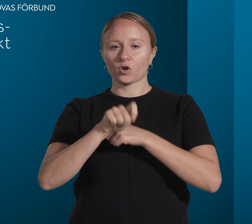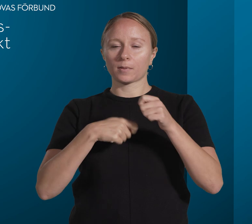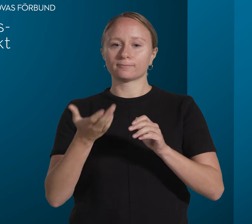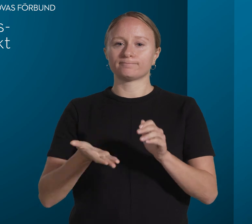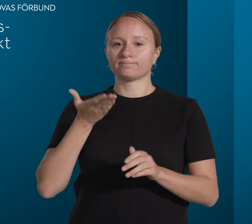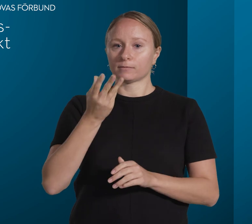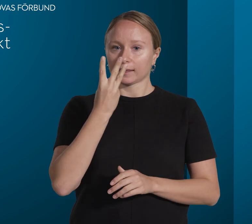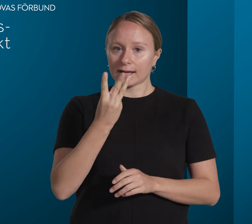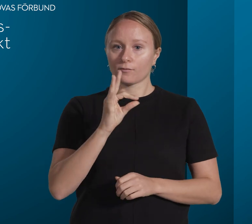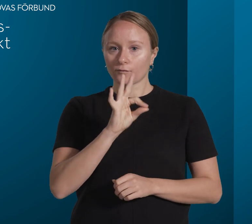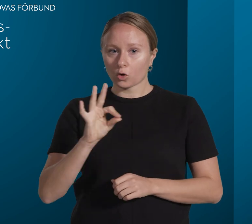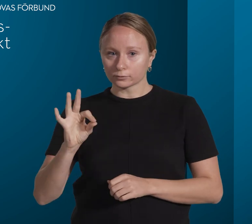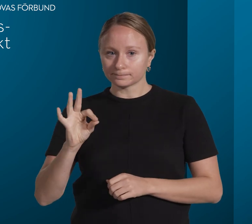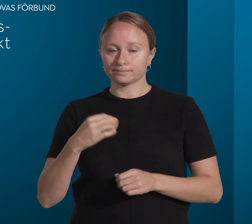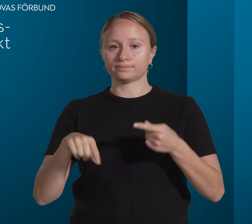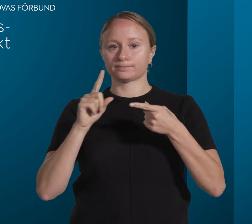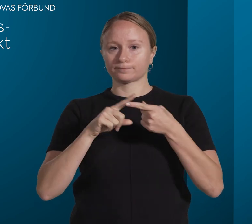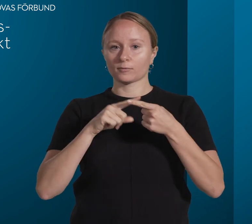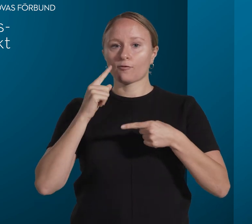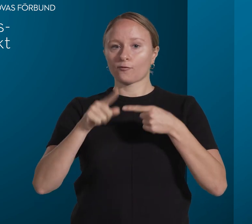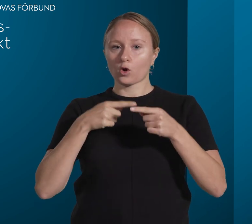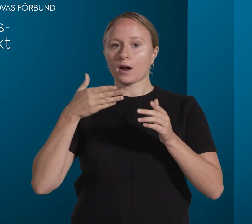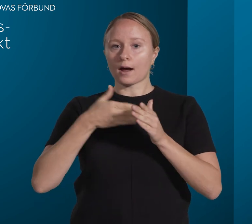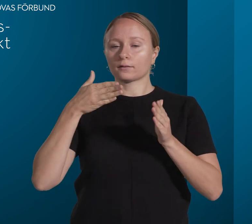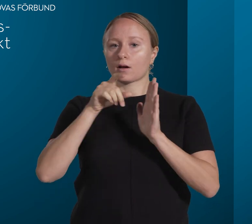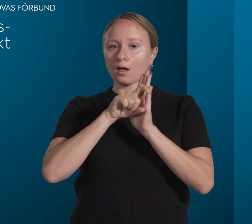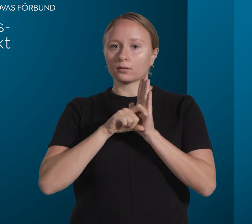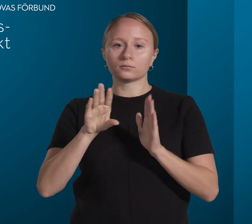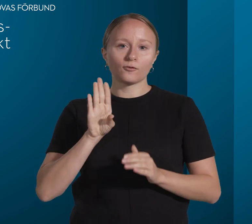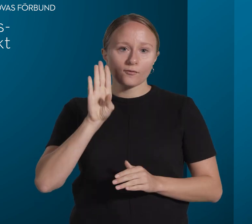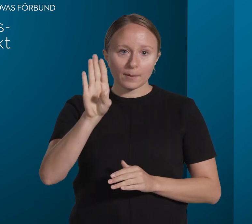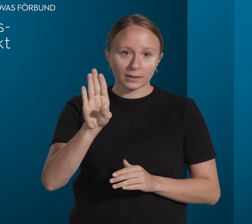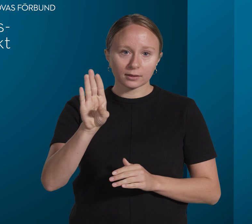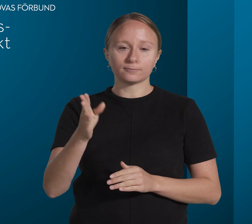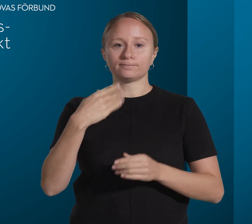Förbundet tog upp tre frågor: den framtida funktionshinderlagen, -